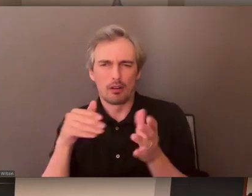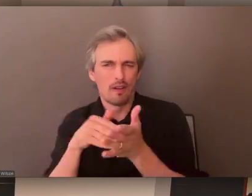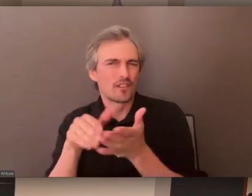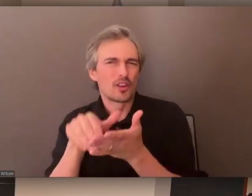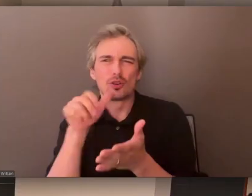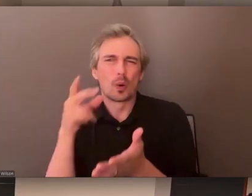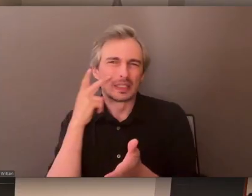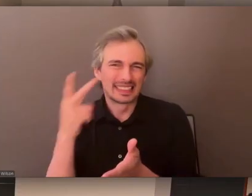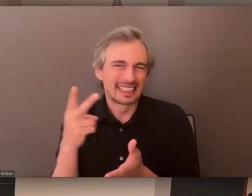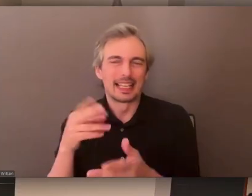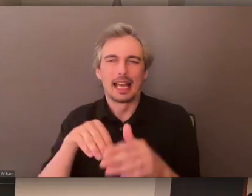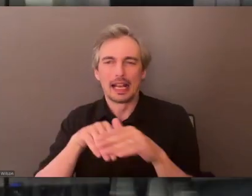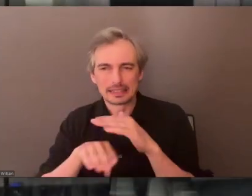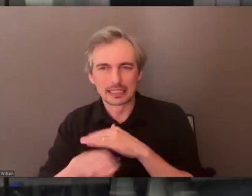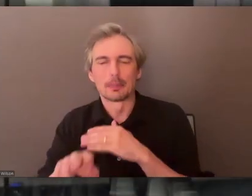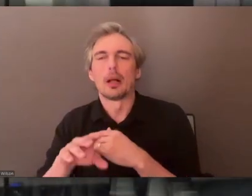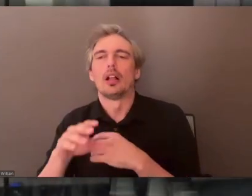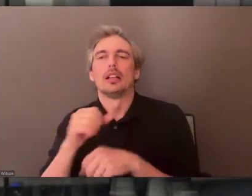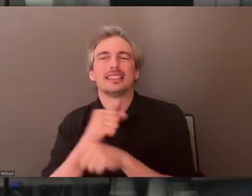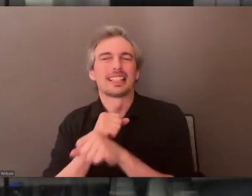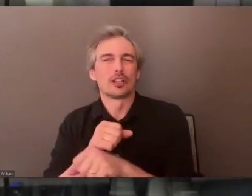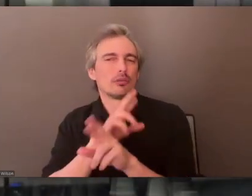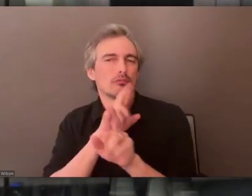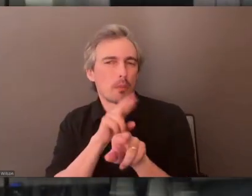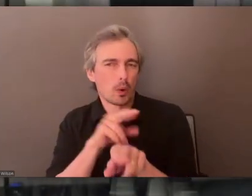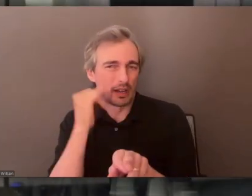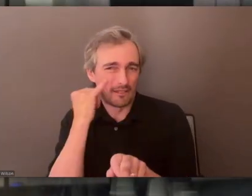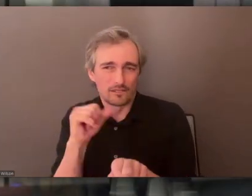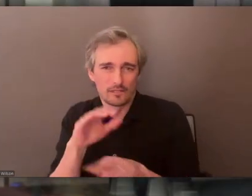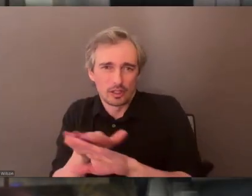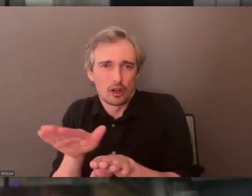それをどのように進めていますか？ 私が最も好きな主張の一つです。